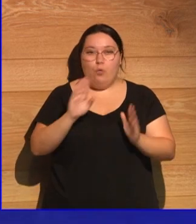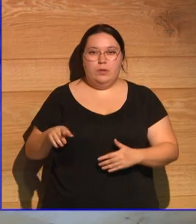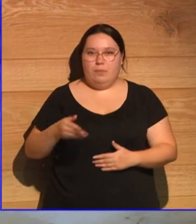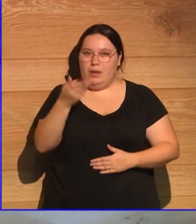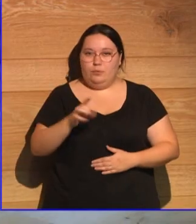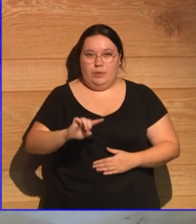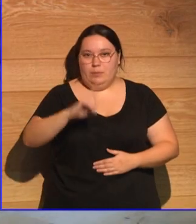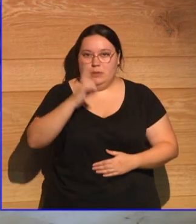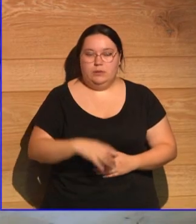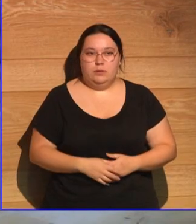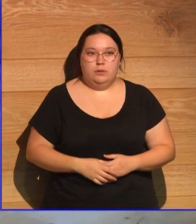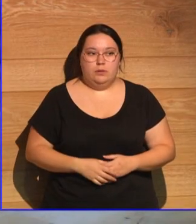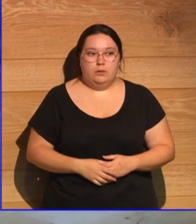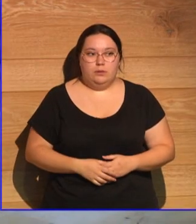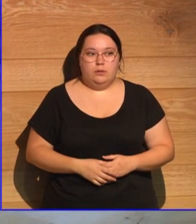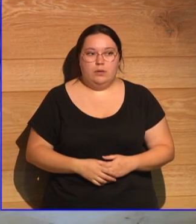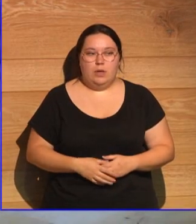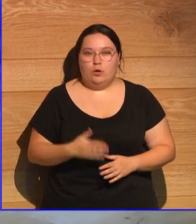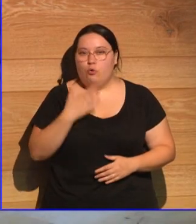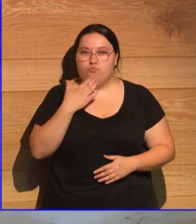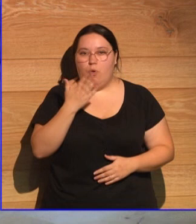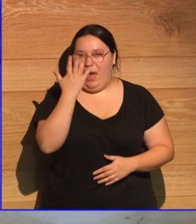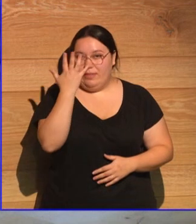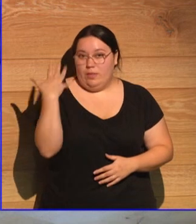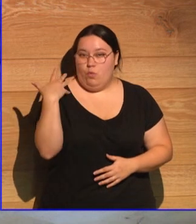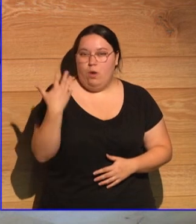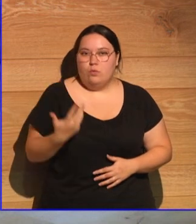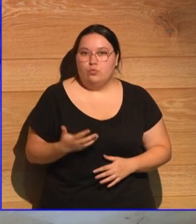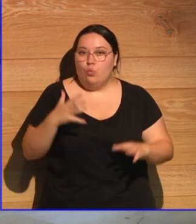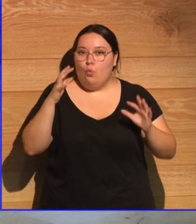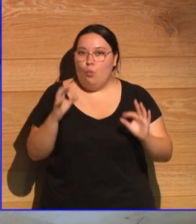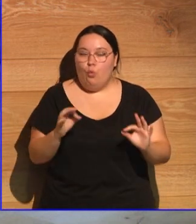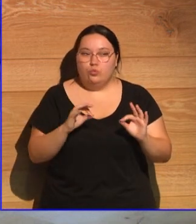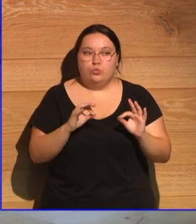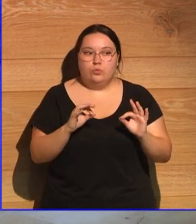es decir, hace como cinco años, diría, fue justo antes de la pandemia.